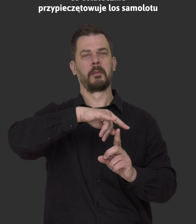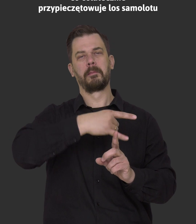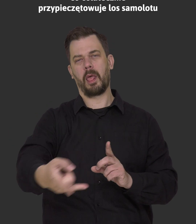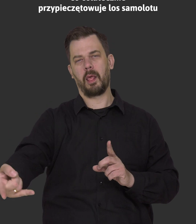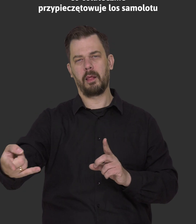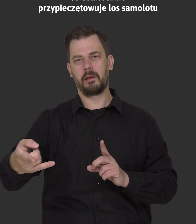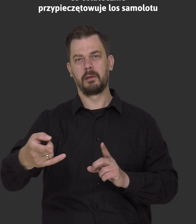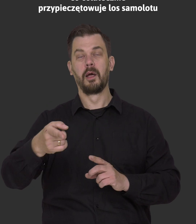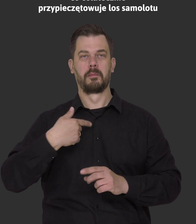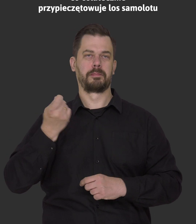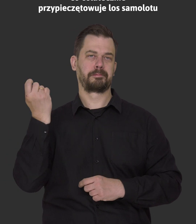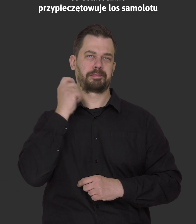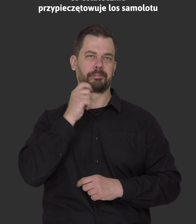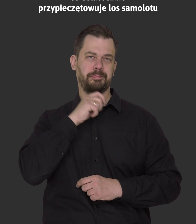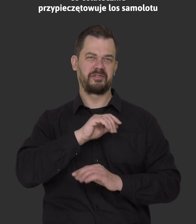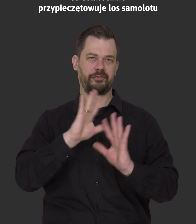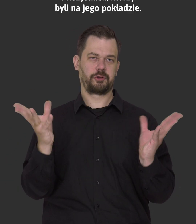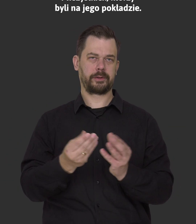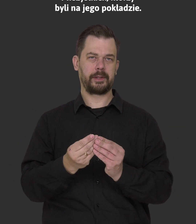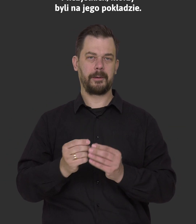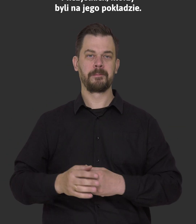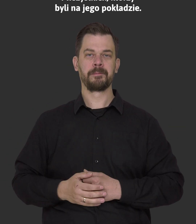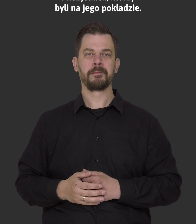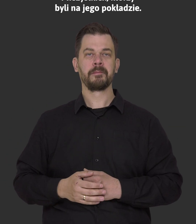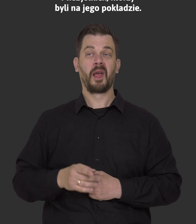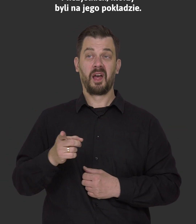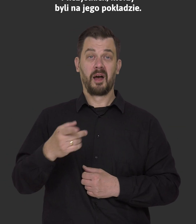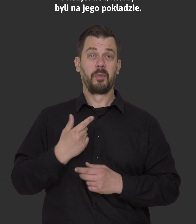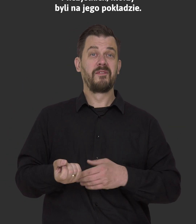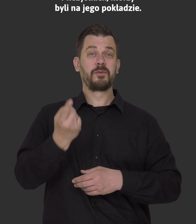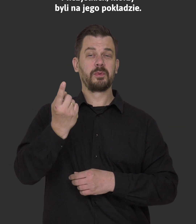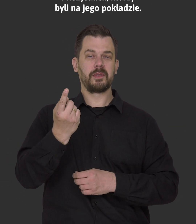co ostatecznie przypieczętowuje los samolotu i wszystkich, którzy byli na jego pokładzie.